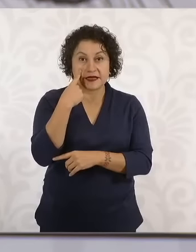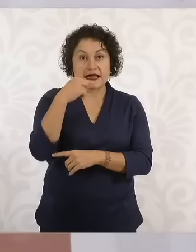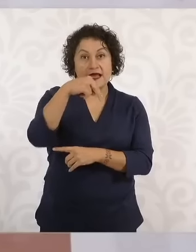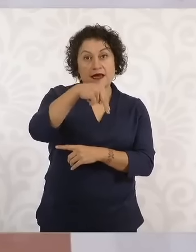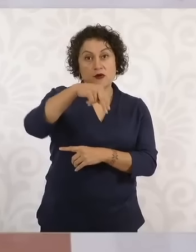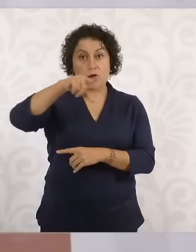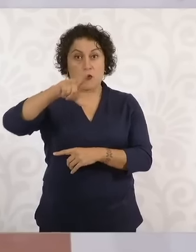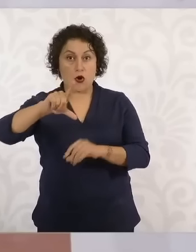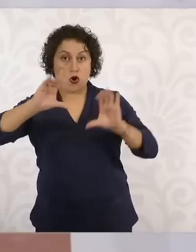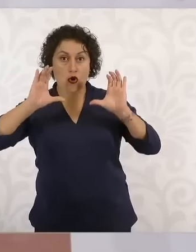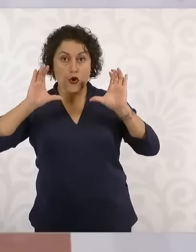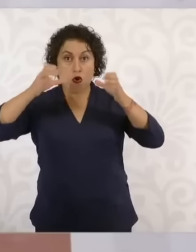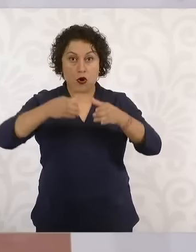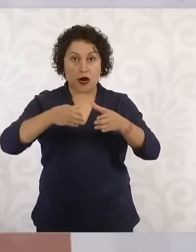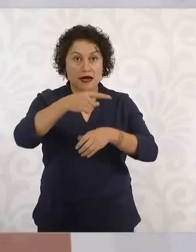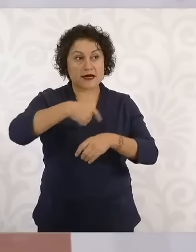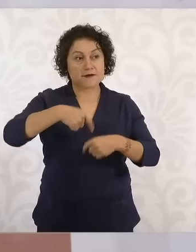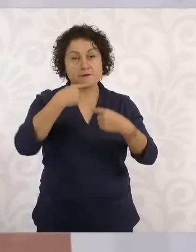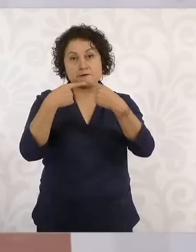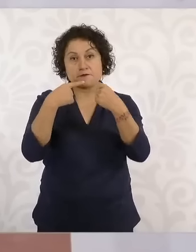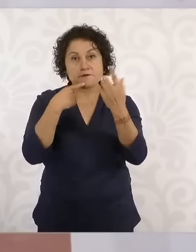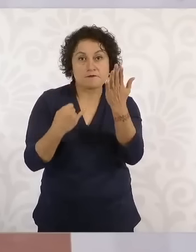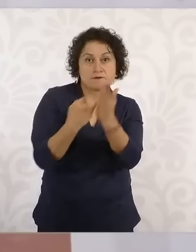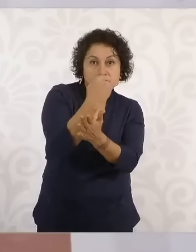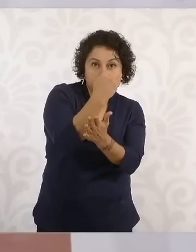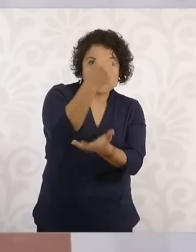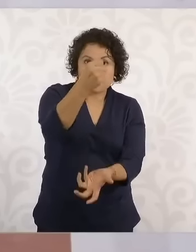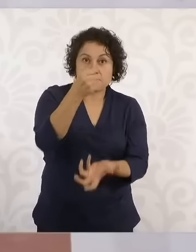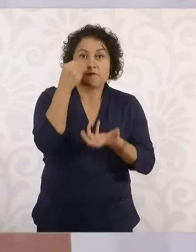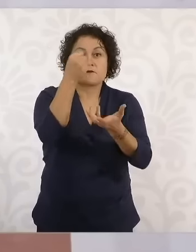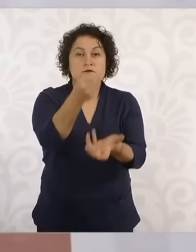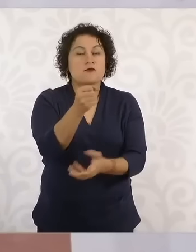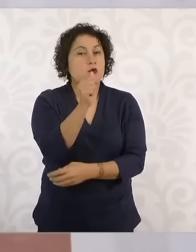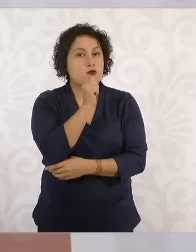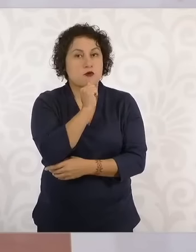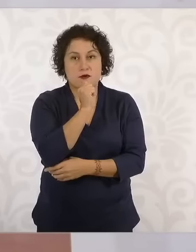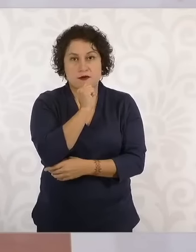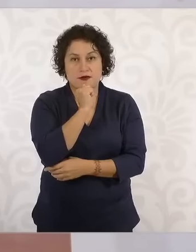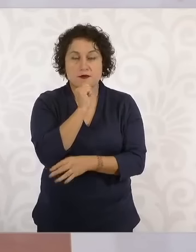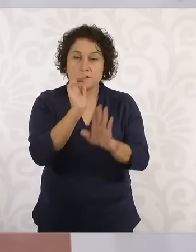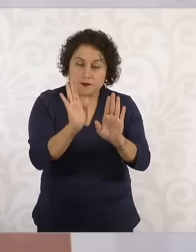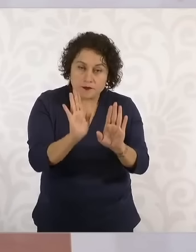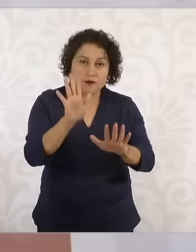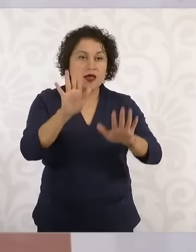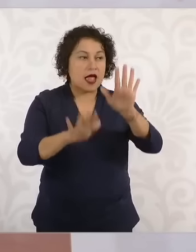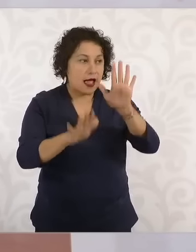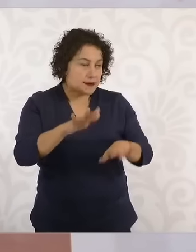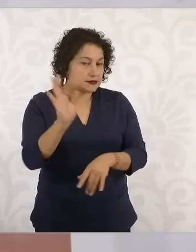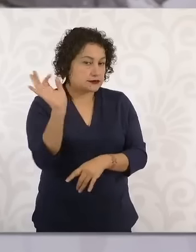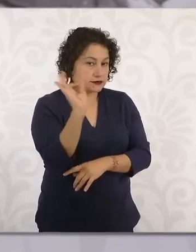del presupuesto. Entonces, cuando no hay una un nuevo presupuesto, porque solo los congresos